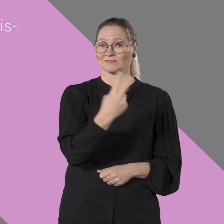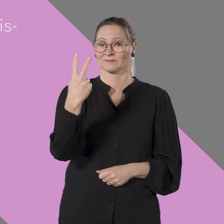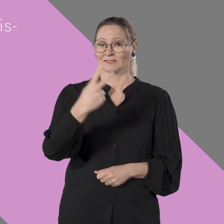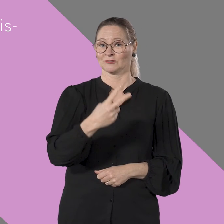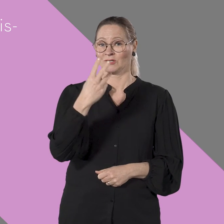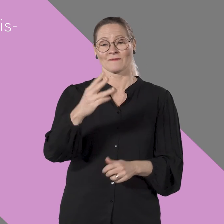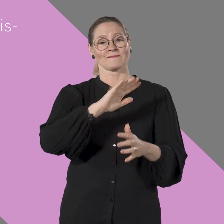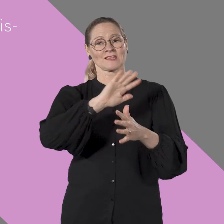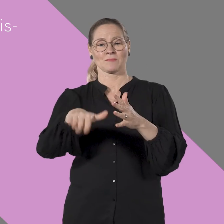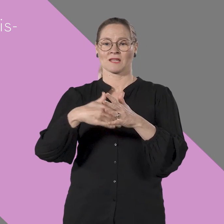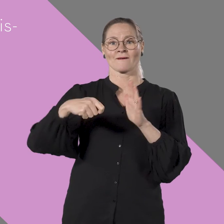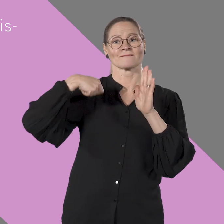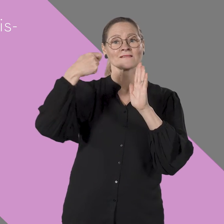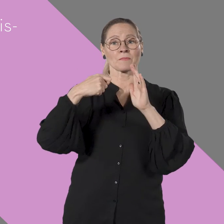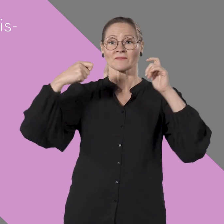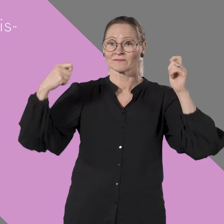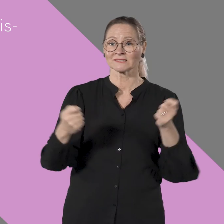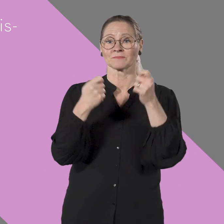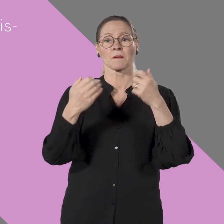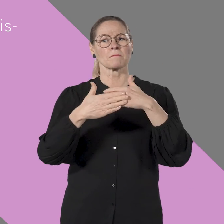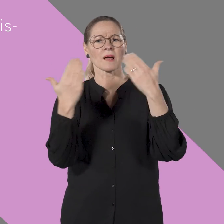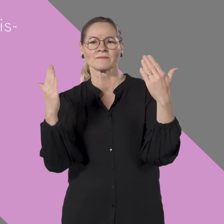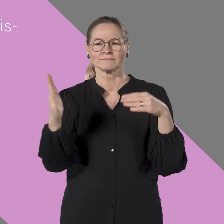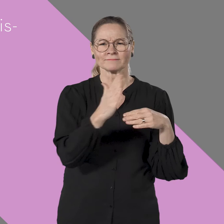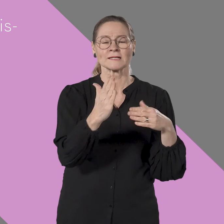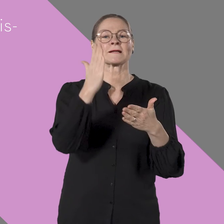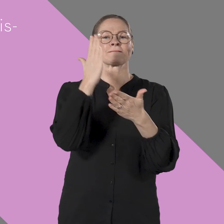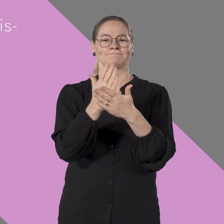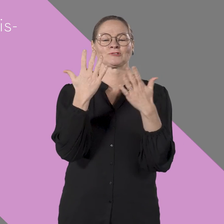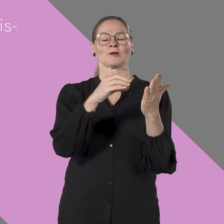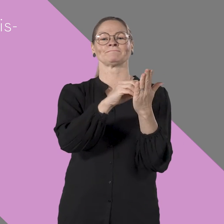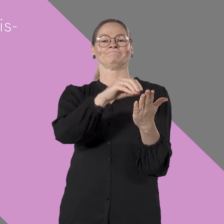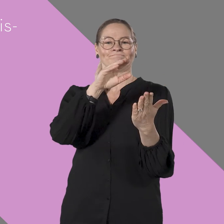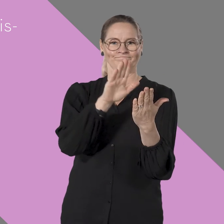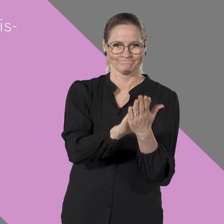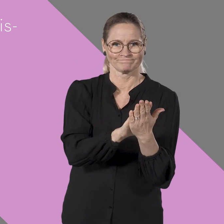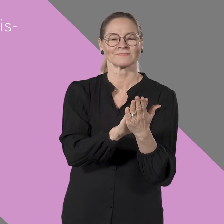Vuoden 2023 viittomakielisen filmi- festivaalin päivämäärä on lyöty lukkoon!